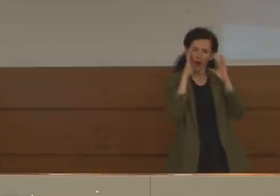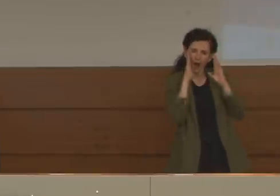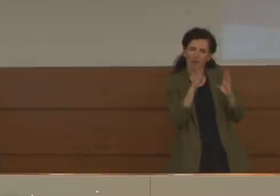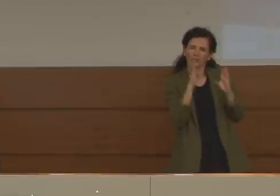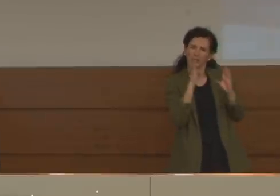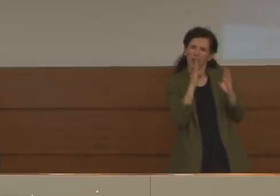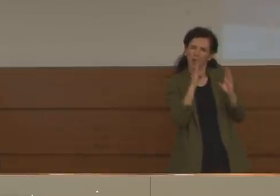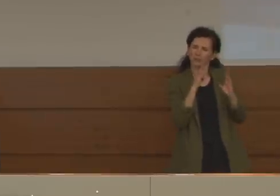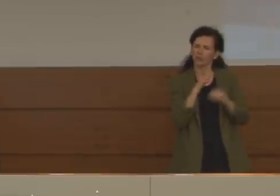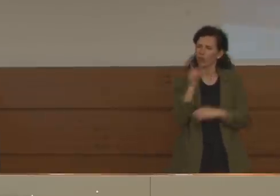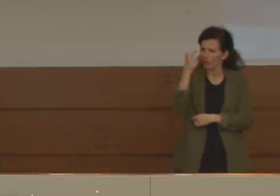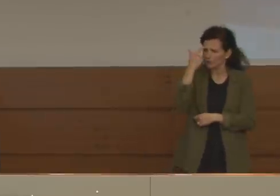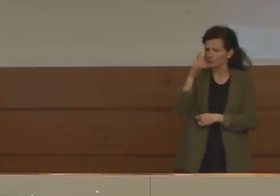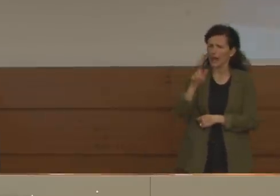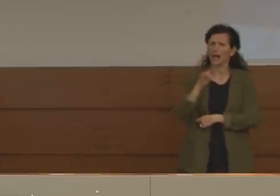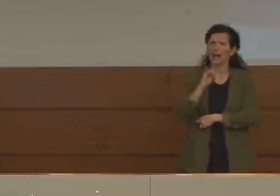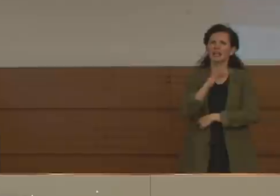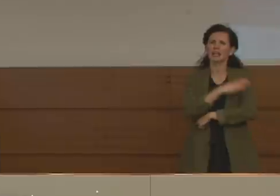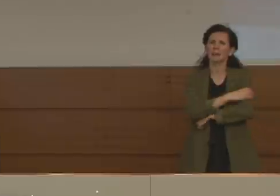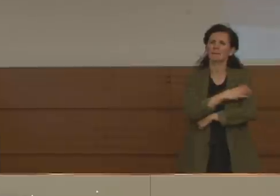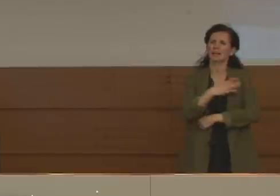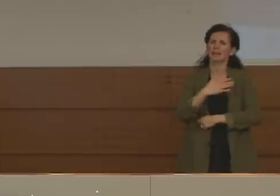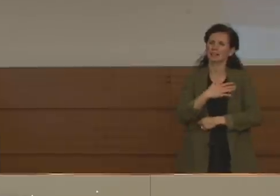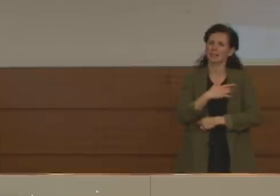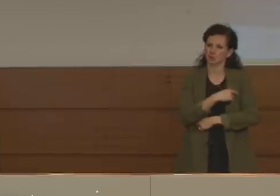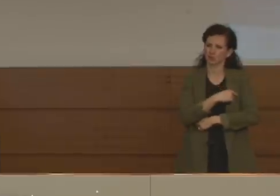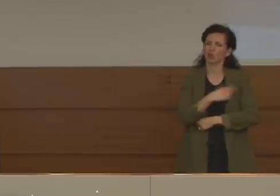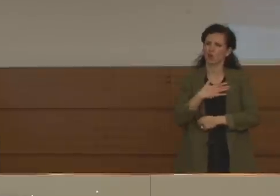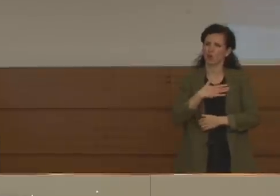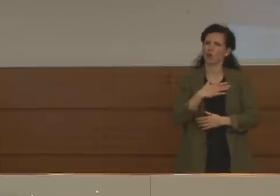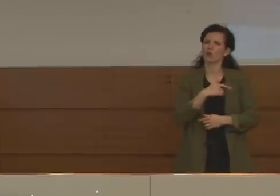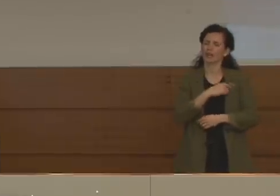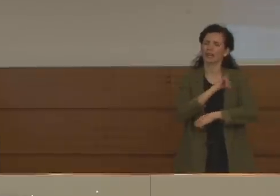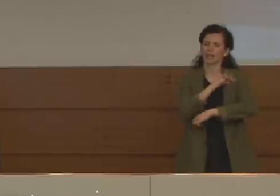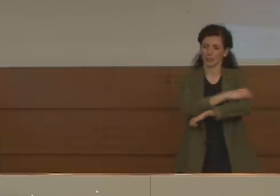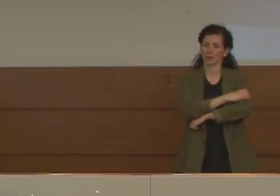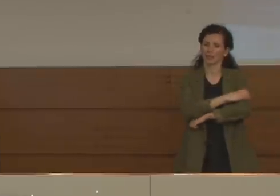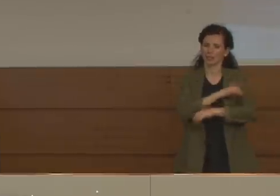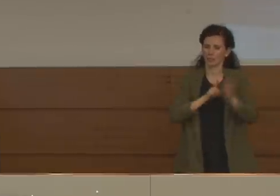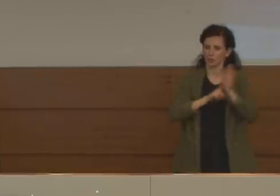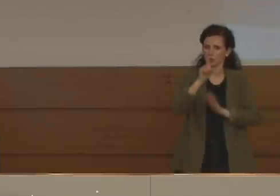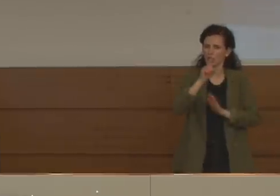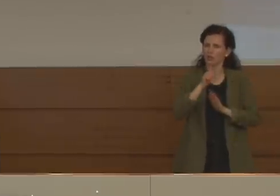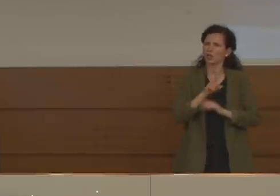Lei lo sa che l'ipertensione, il 50% è "non aderent", non è aderente